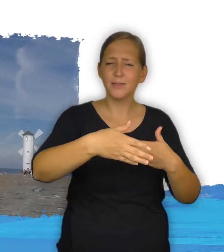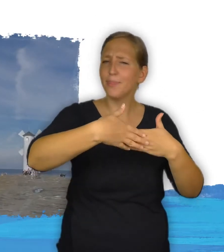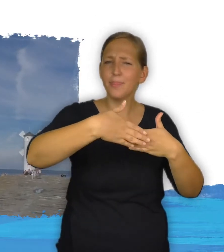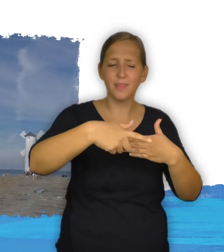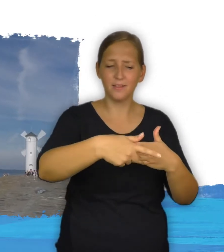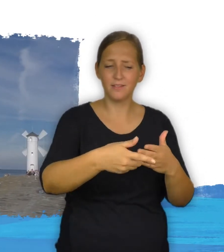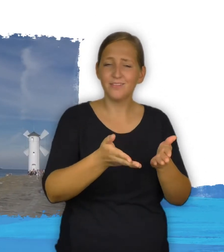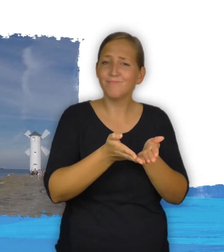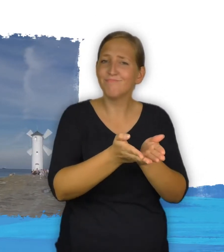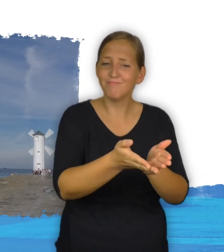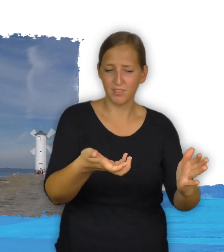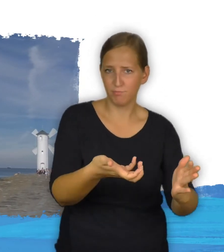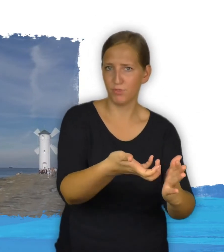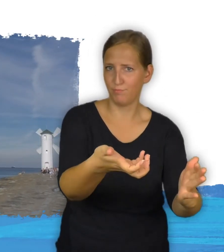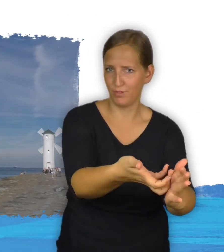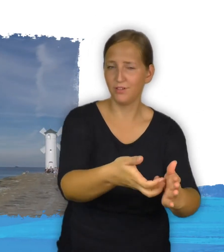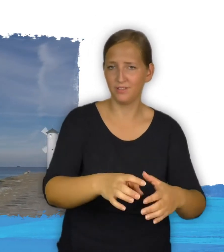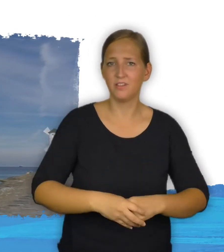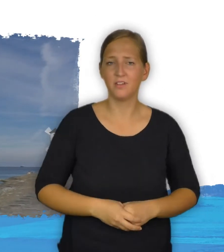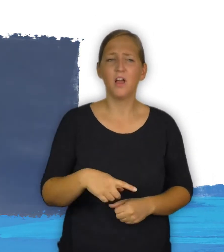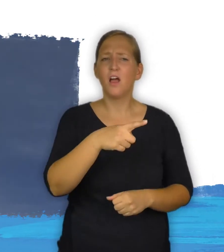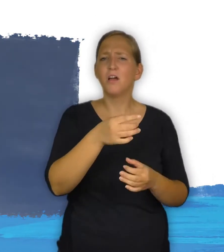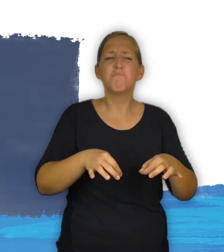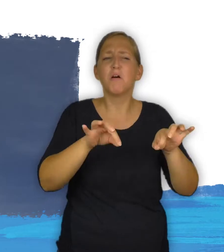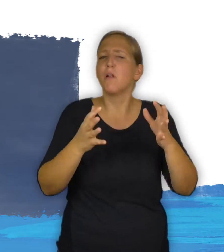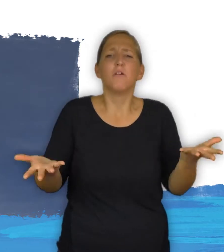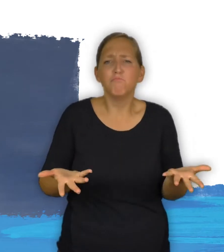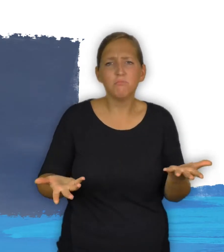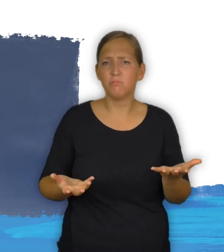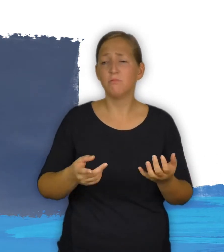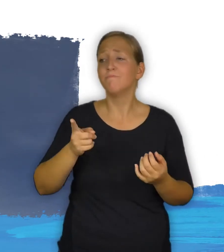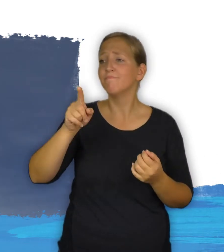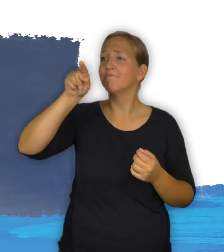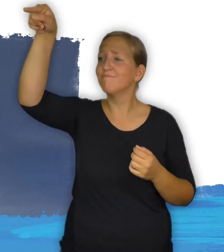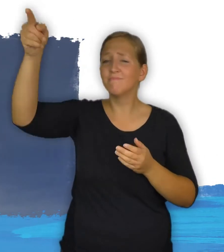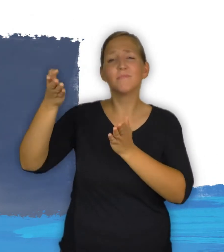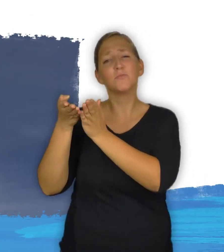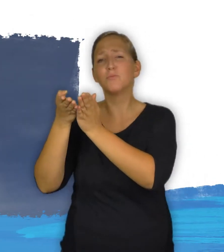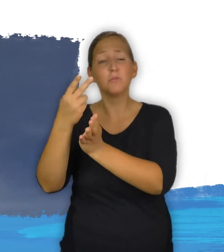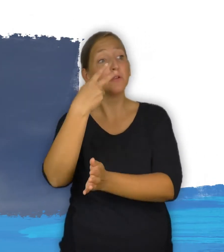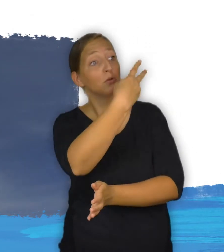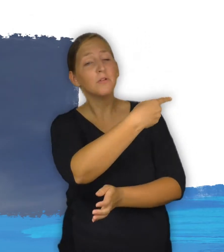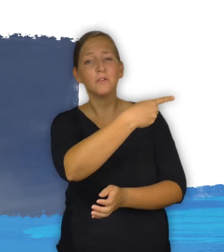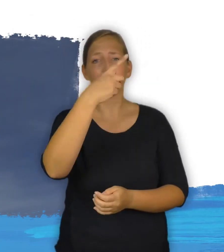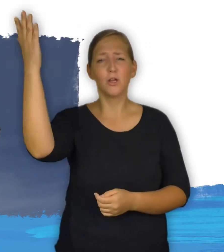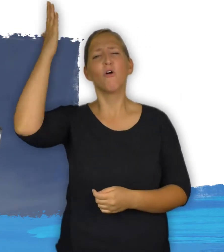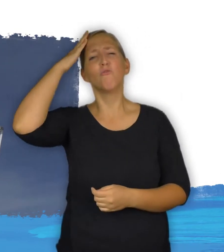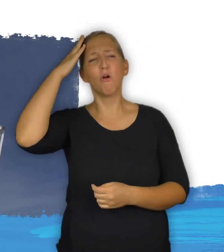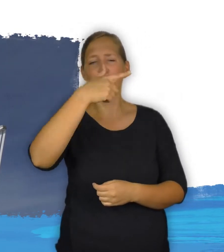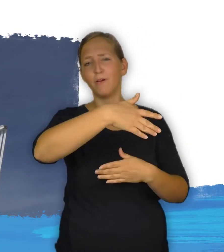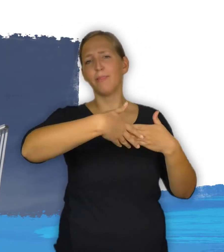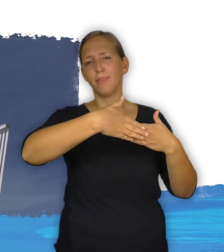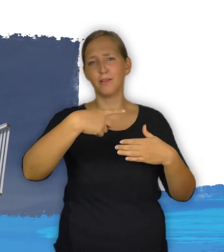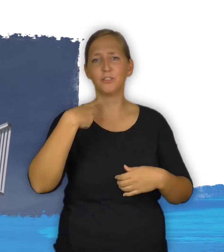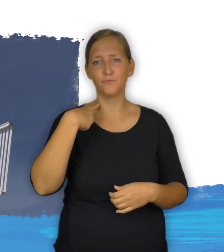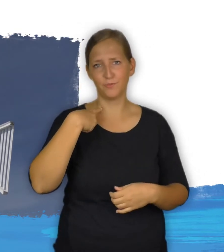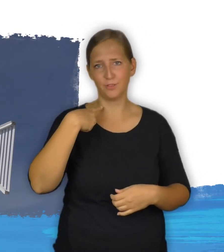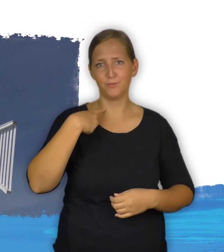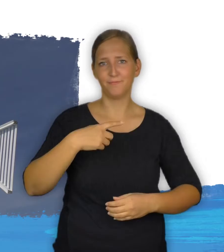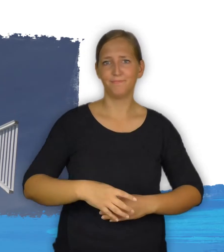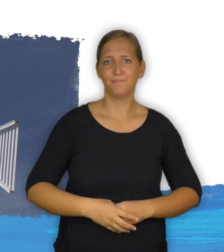Stoi on na nabrzeżu przy wejściu do portu – to punkt orientacyjny dla statków.